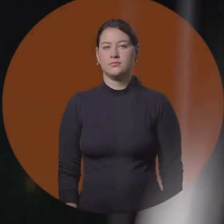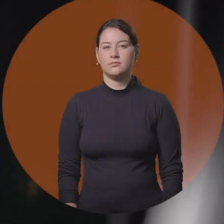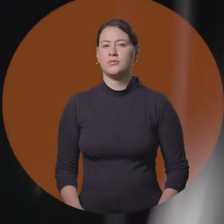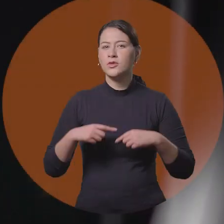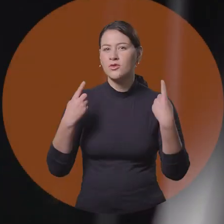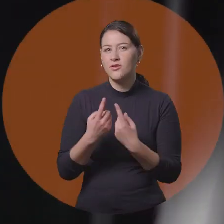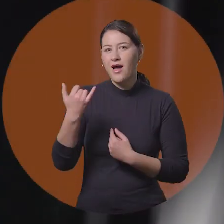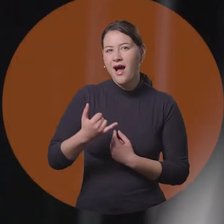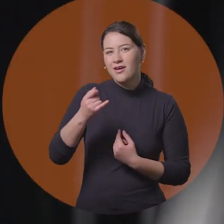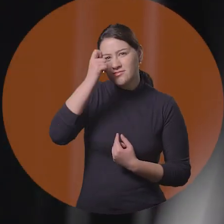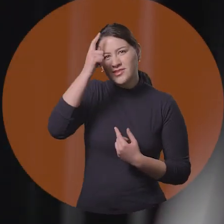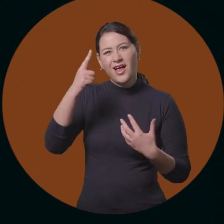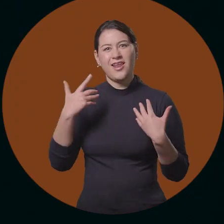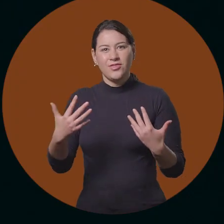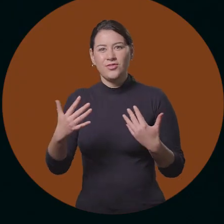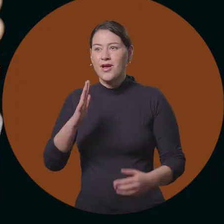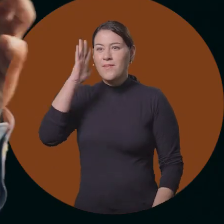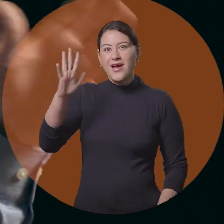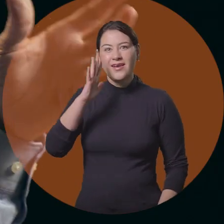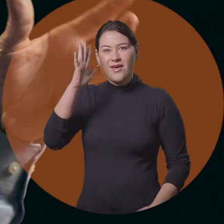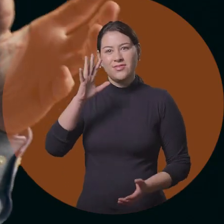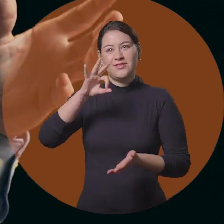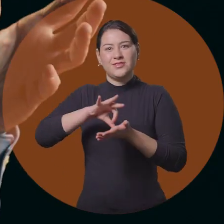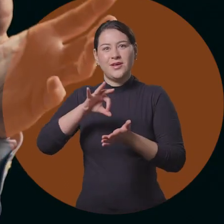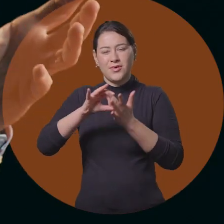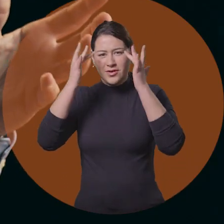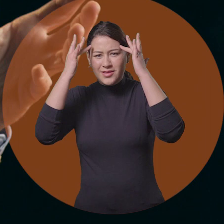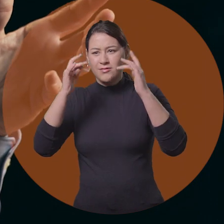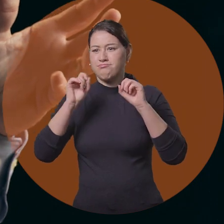Todos tenemos algún talento. La enorme capacidad que tendría el sistema educativo